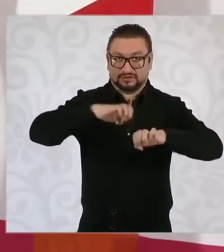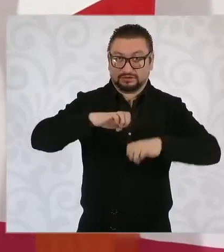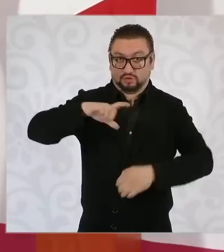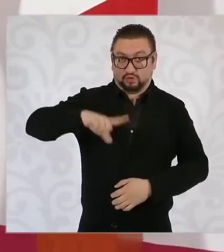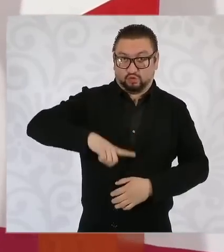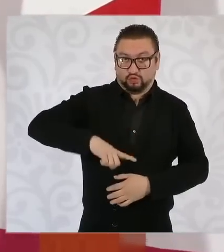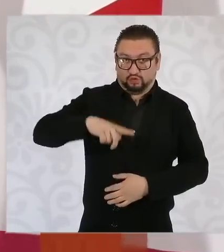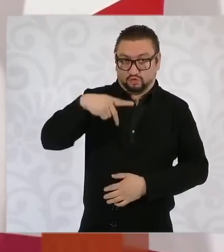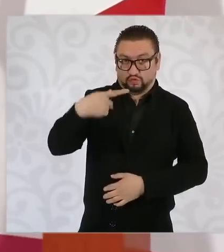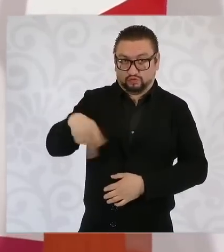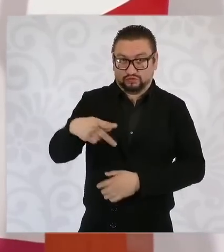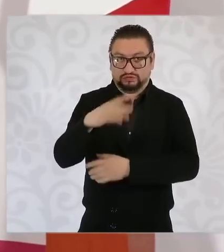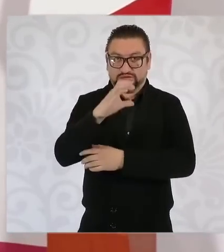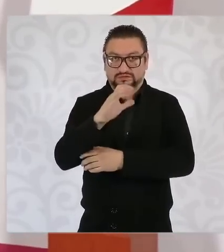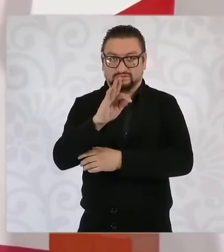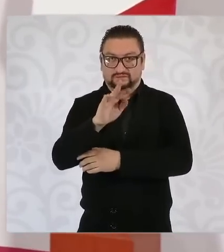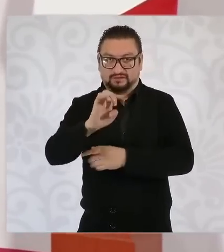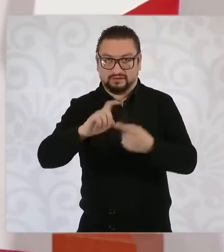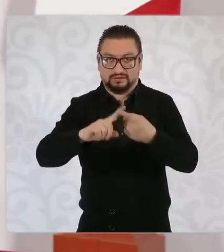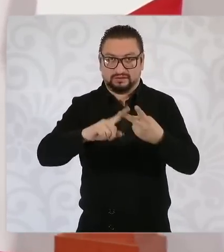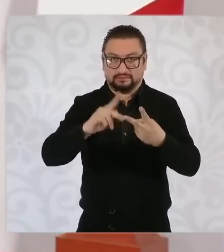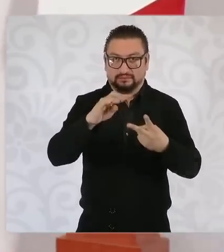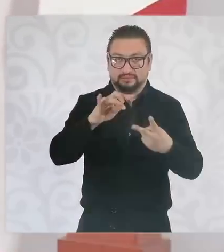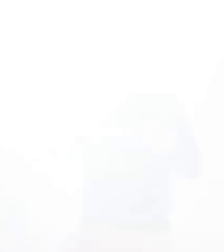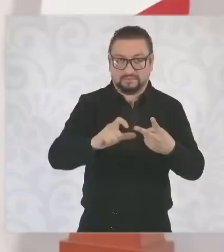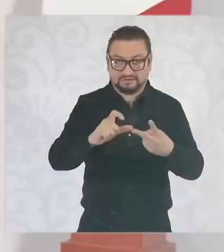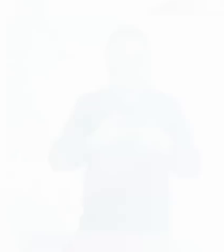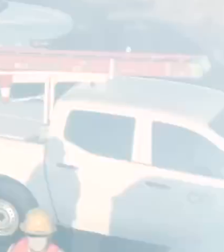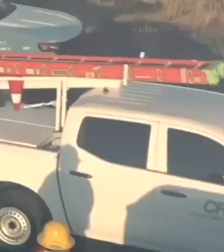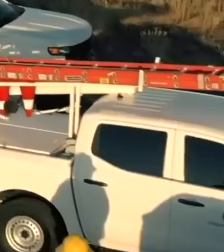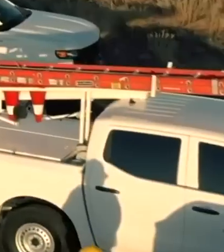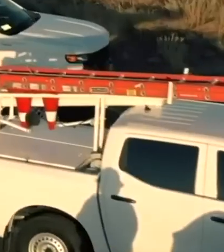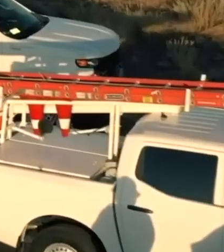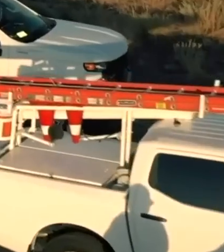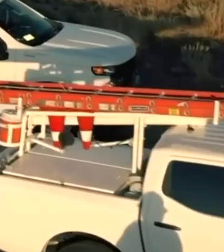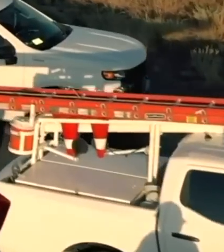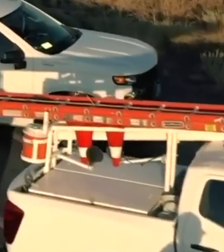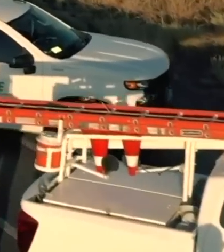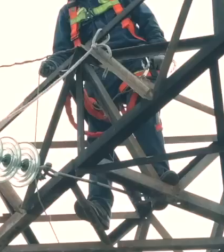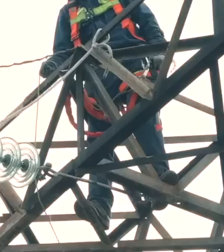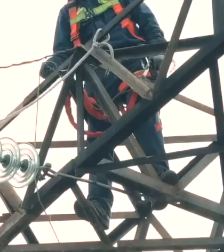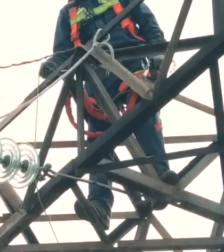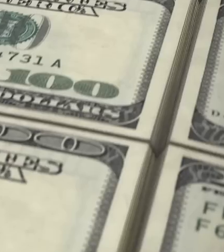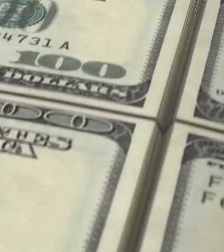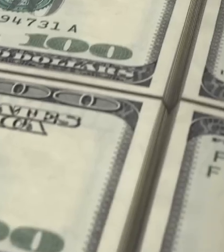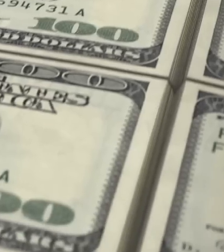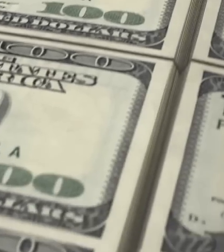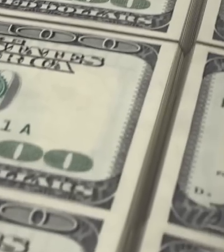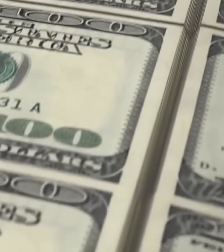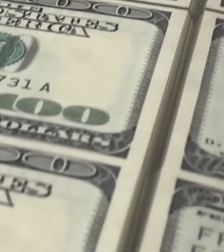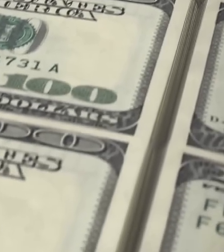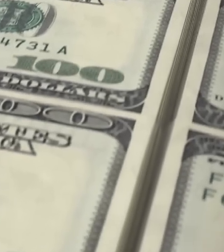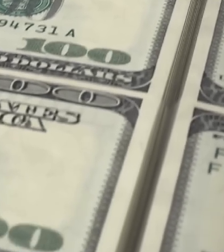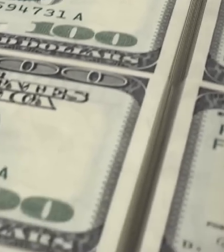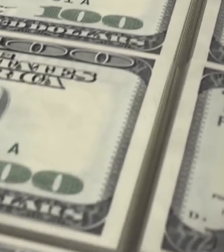plan de inversiones históricas para la comisión federal de electricidad con 23,400 millones de